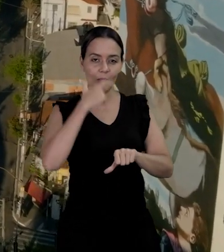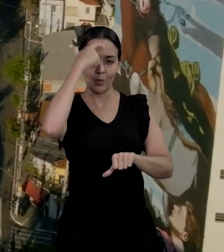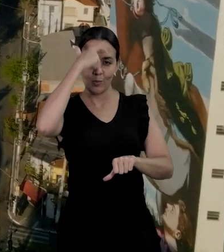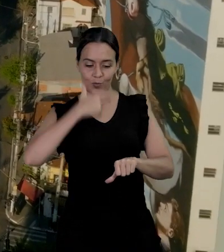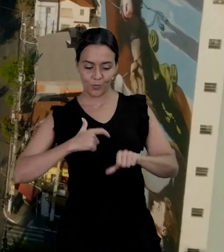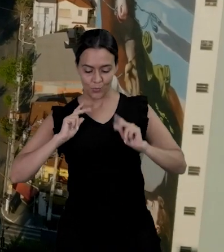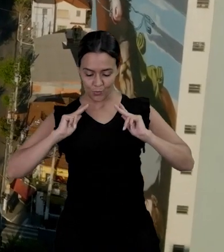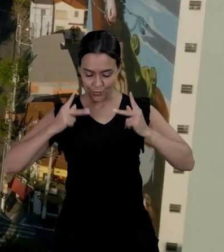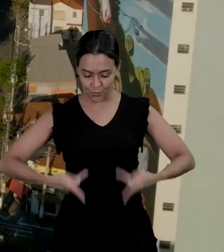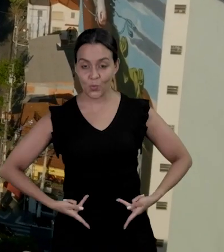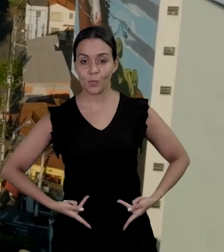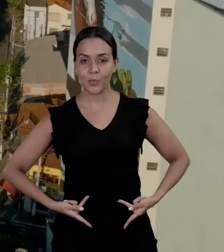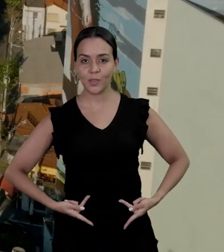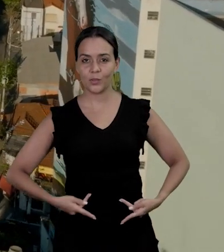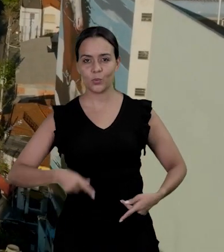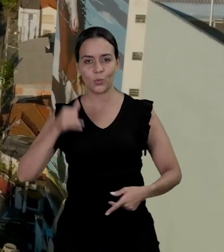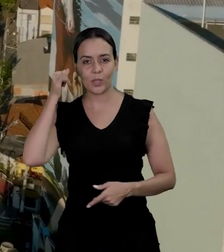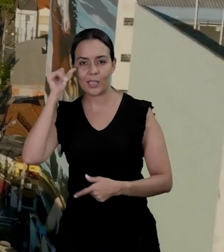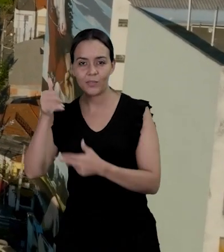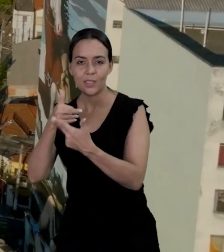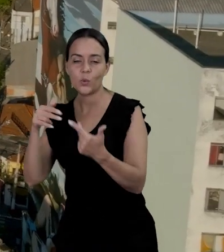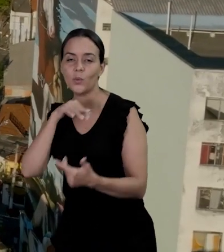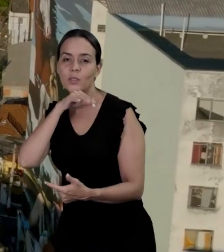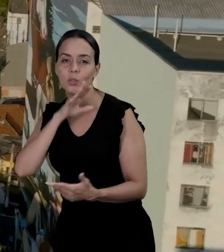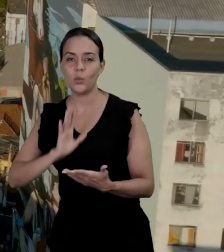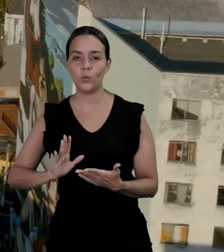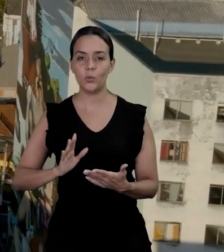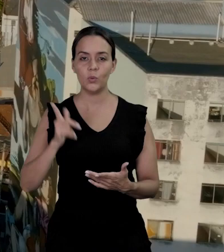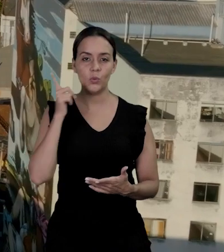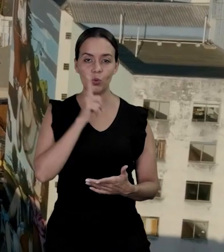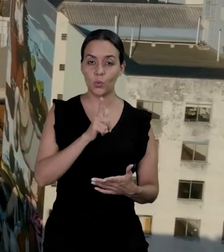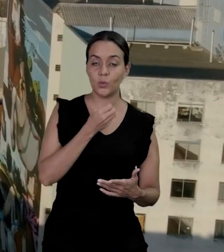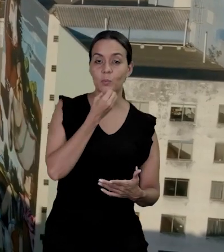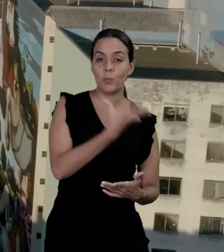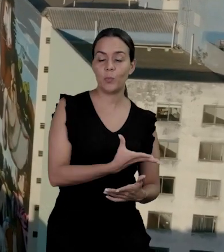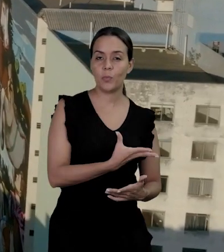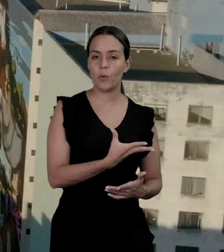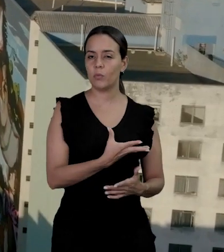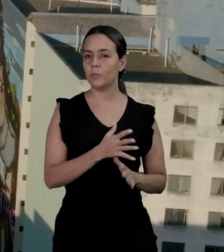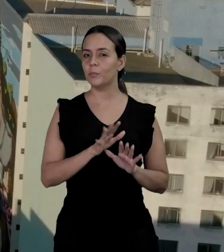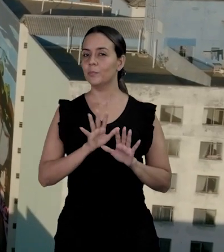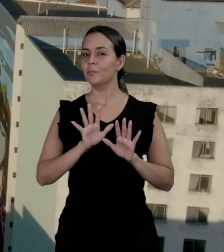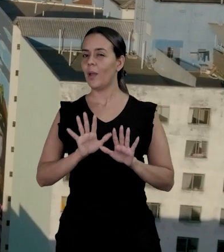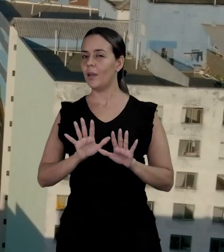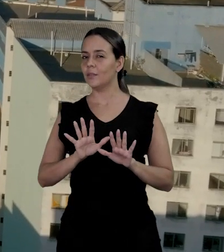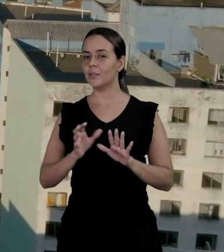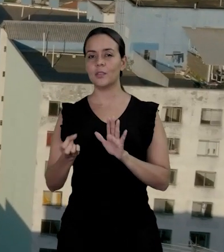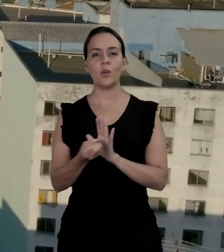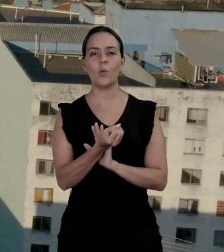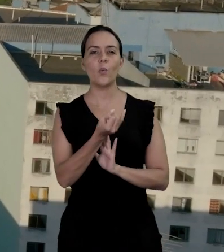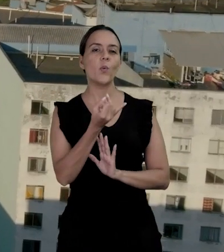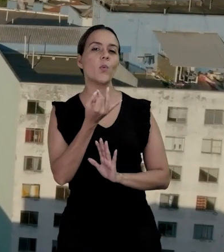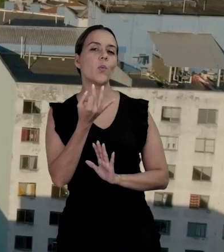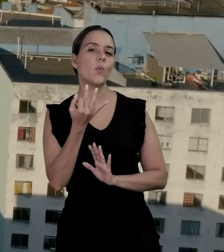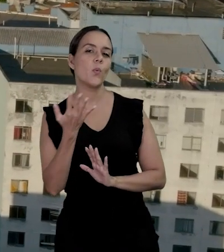para criar os cenários, evitar os cenários, ou seja, fazer sentido disso tudo. E aí, quais são